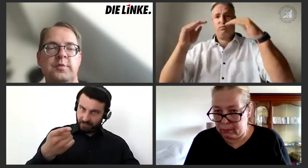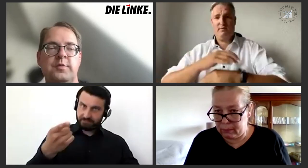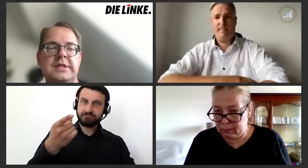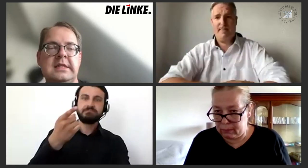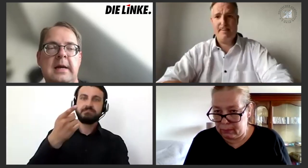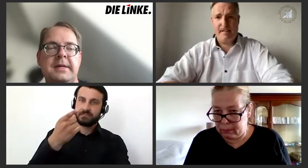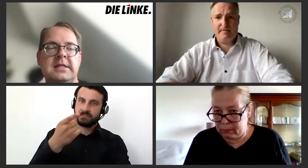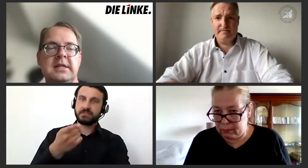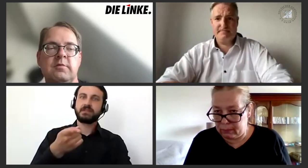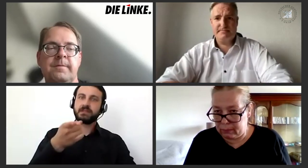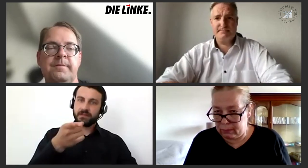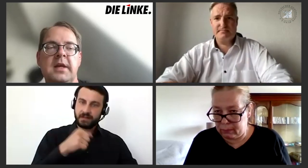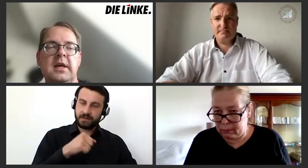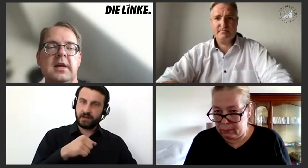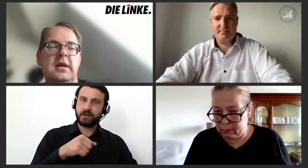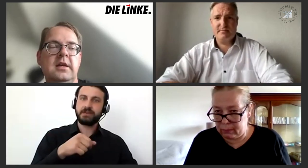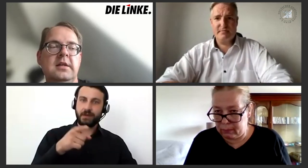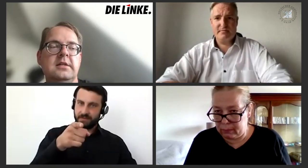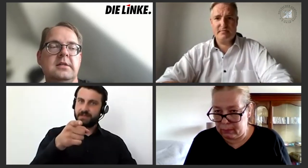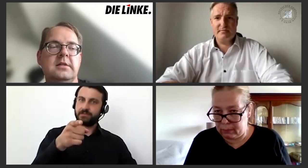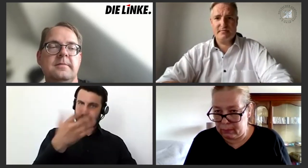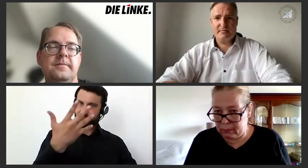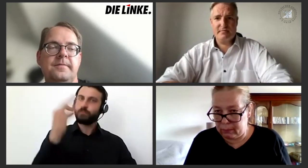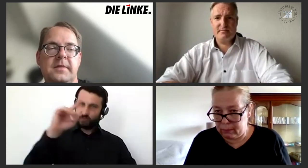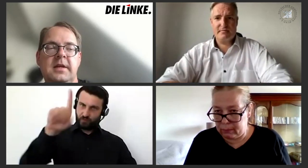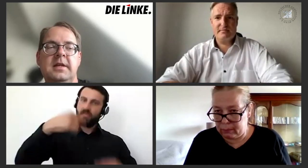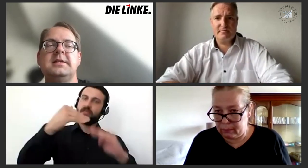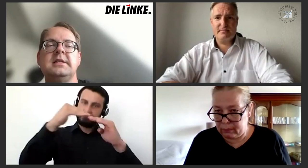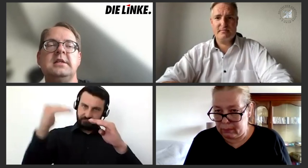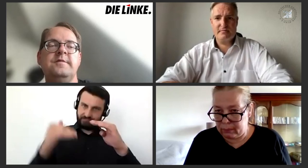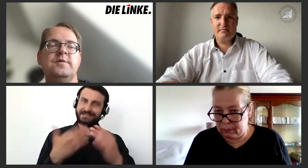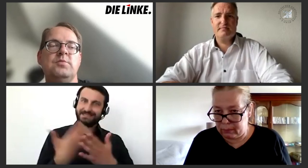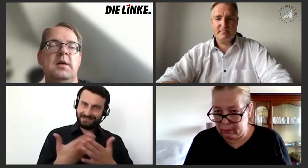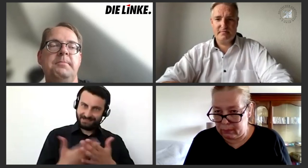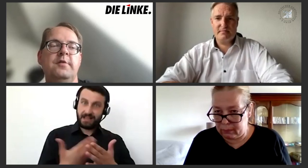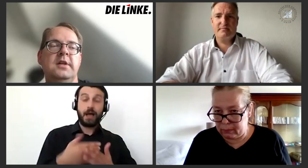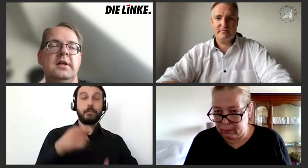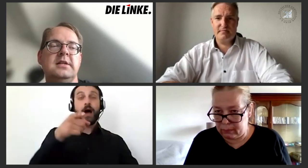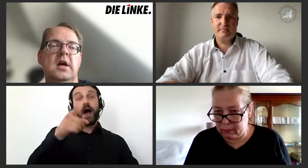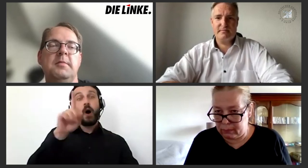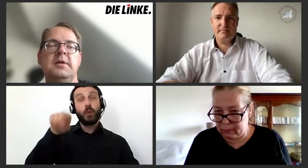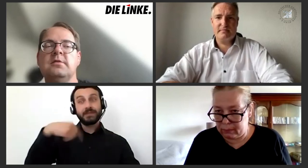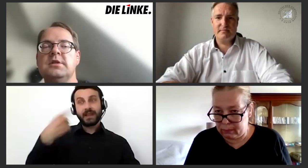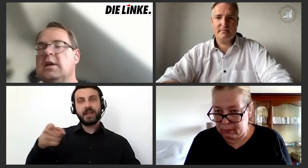Hartz-Gesetze auf 5 Prozent abgesenkt worden. - Genau, die ist abgesenkt worden. - Initiativen zum Abbau